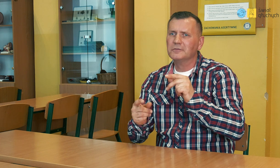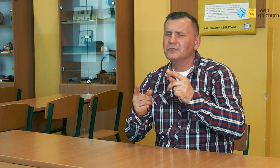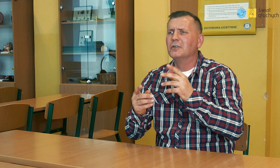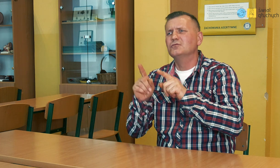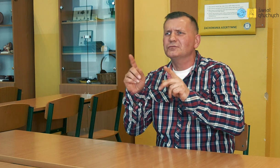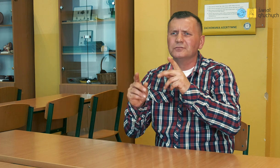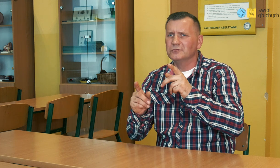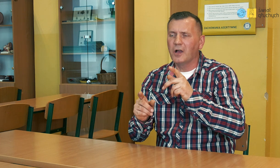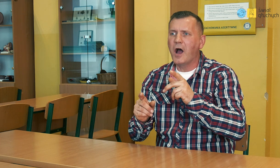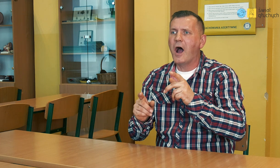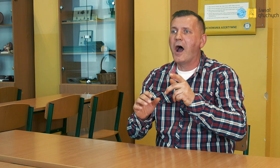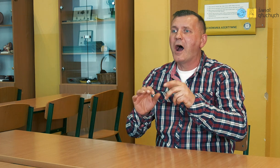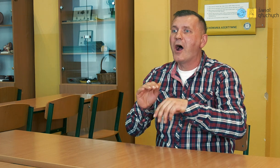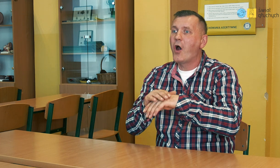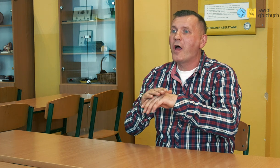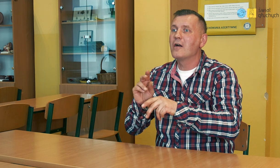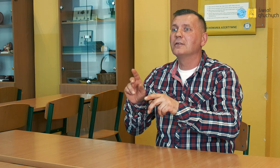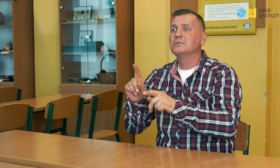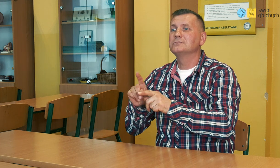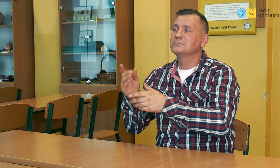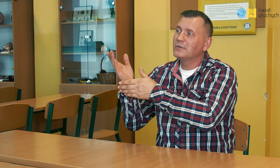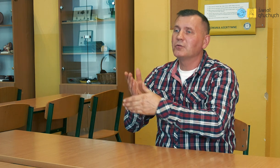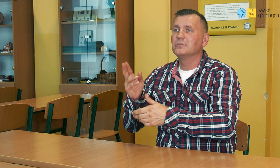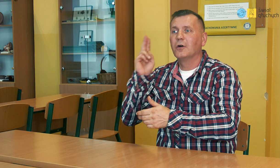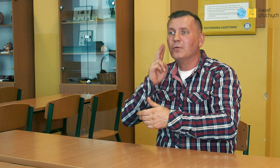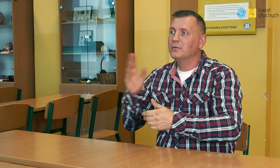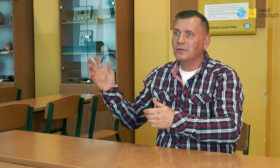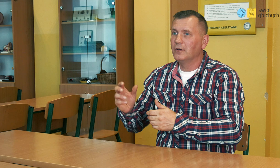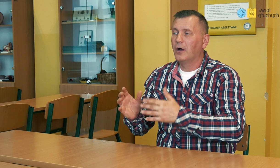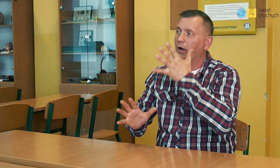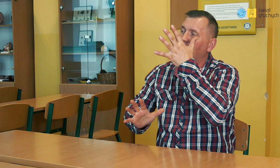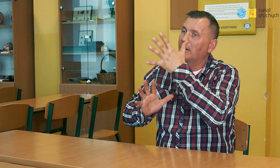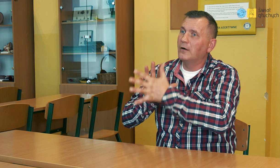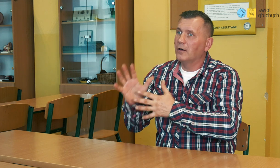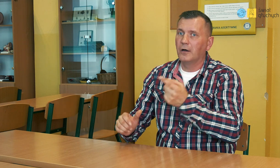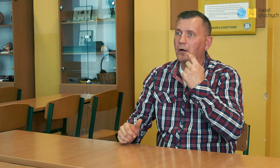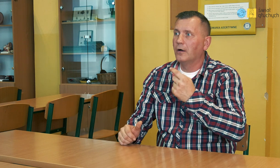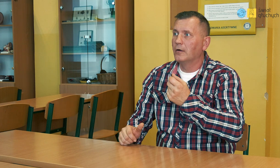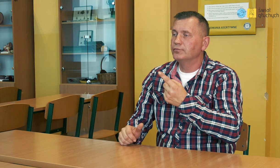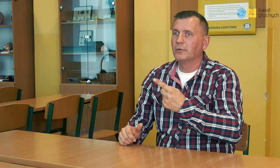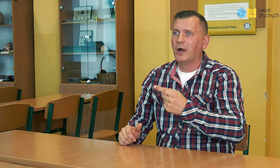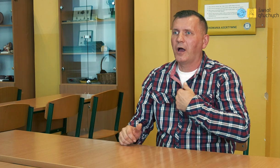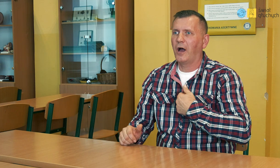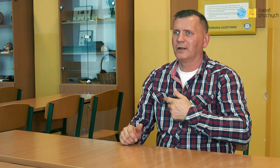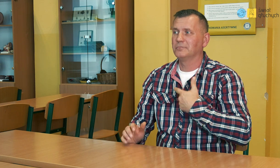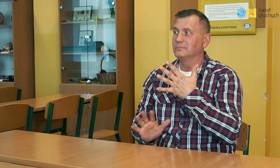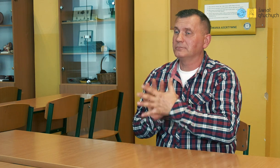Gdy raz zaprosiłem mojego głuchego kolegę i on zaczął do mnie migać, koledzy byli zdziwieni.